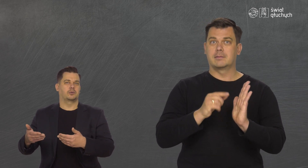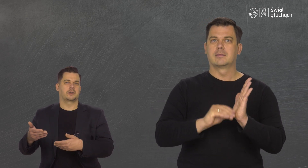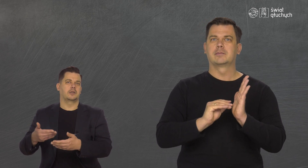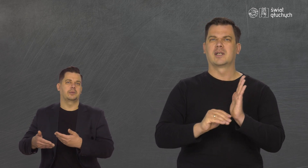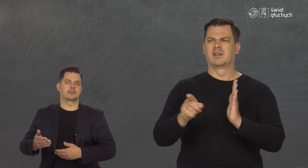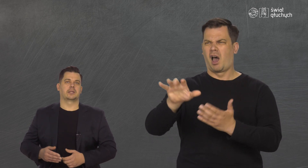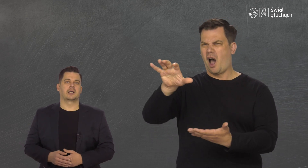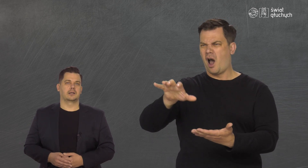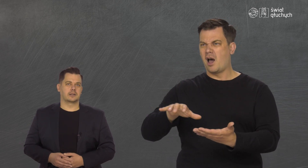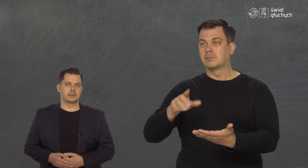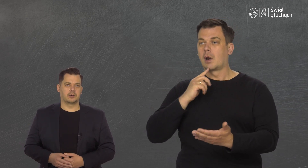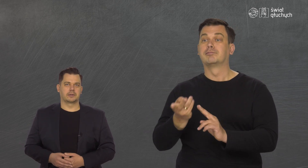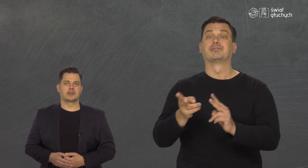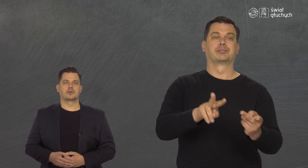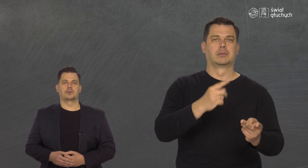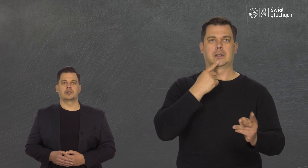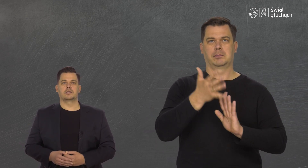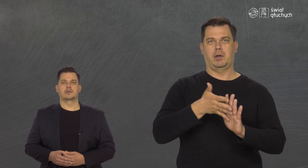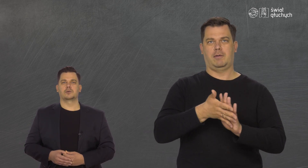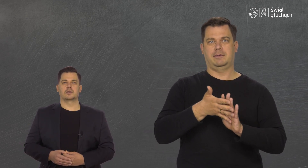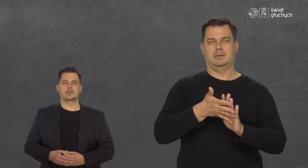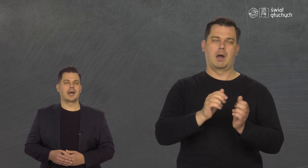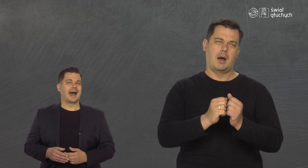przetłumaczenie pism na język migowy dla osób głuchych czy niedosłyszących,